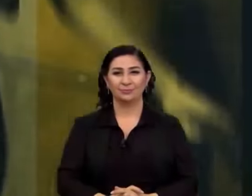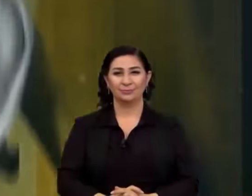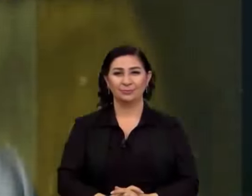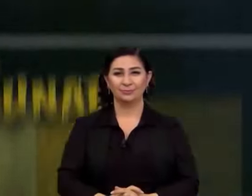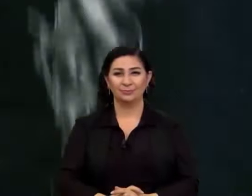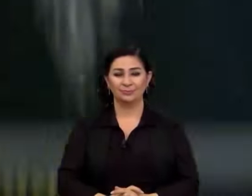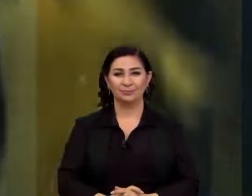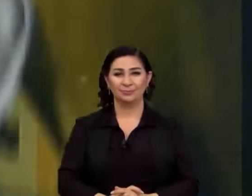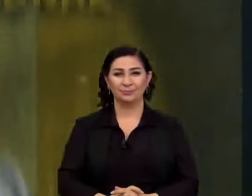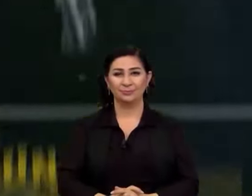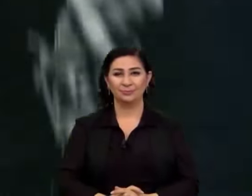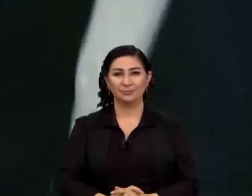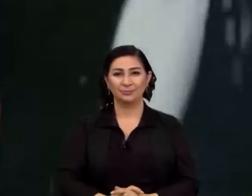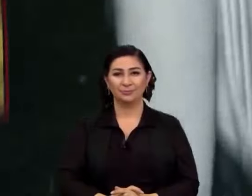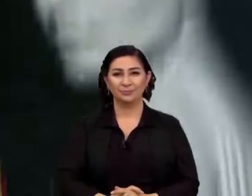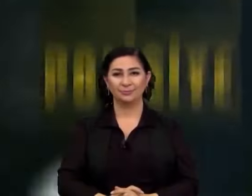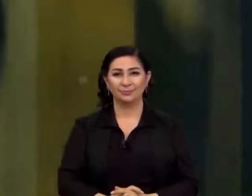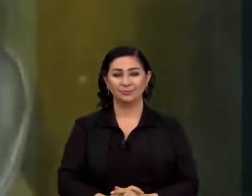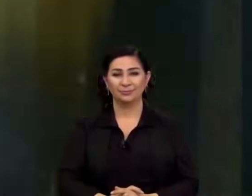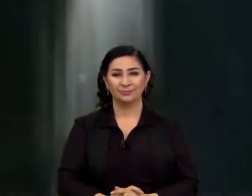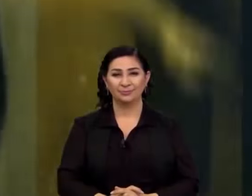h